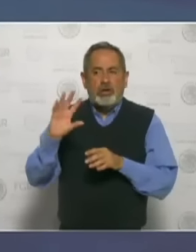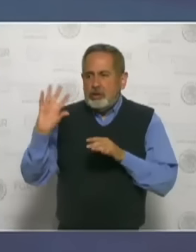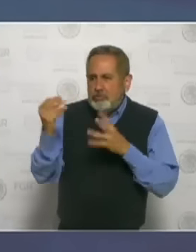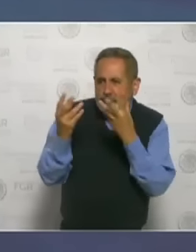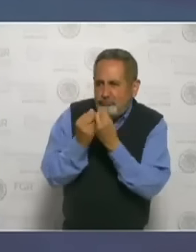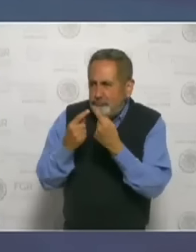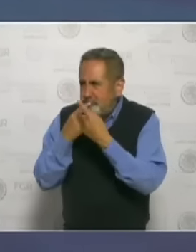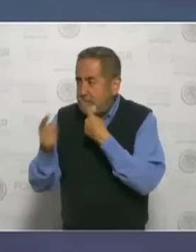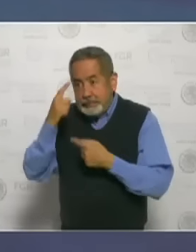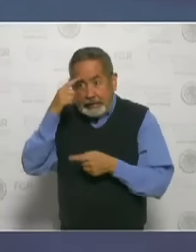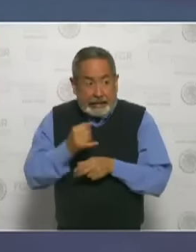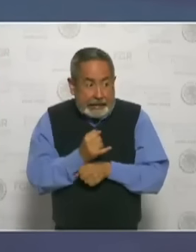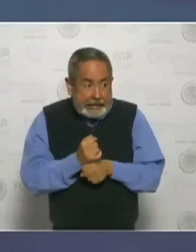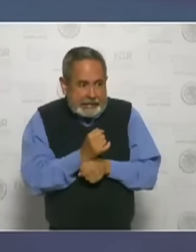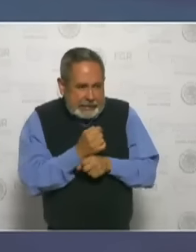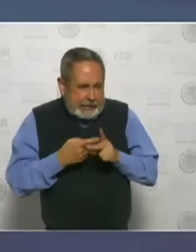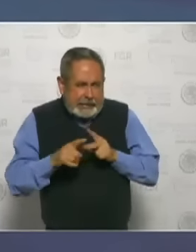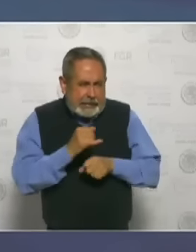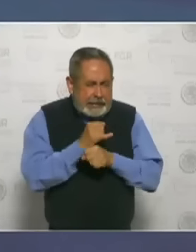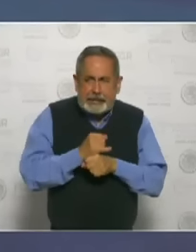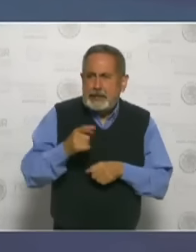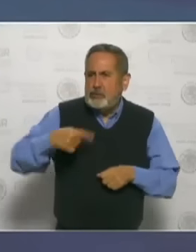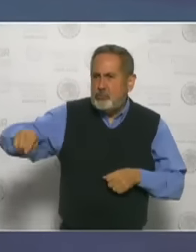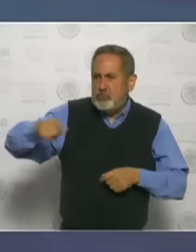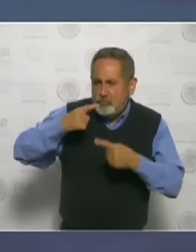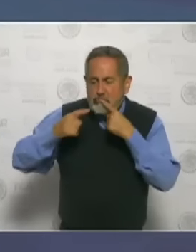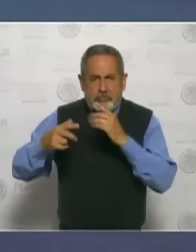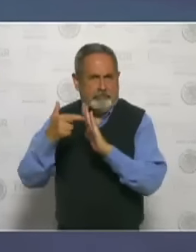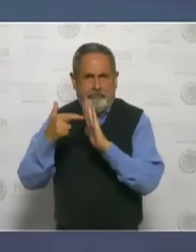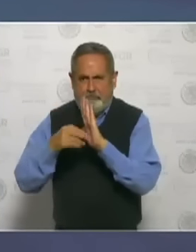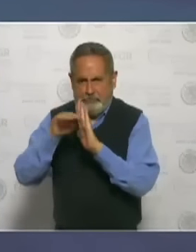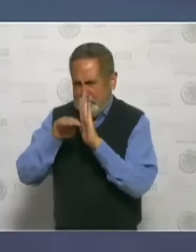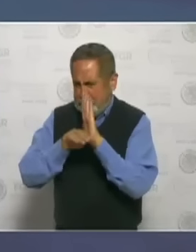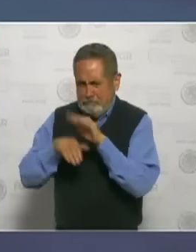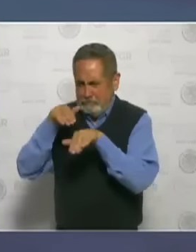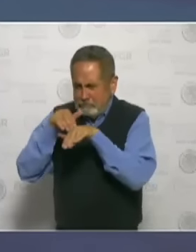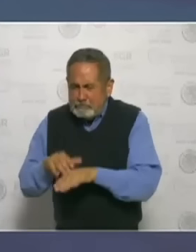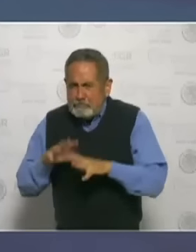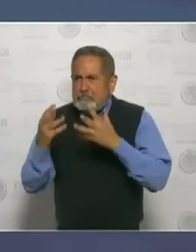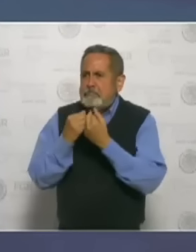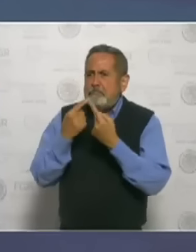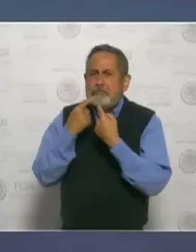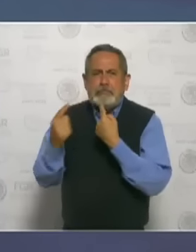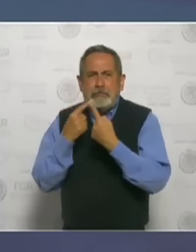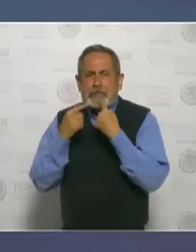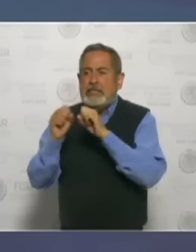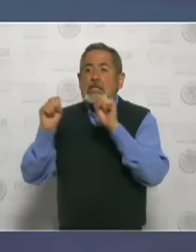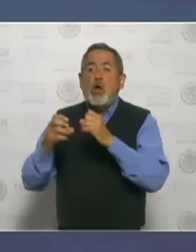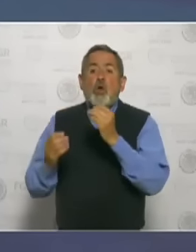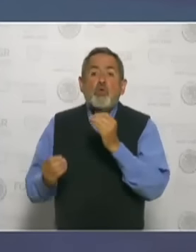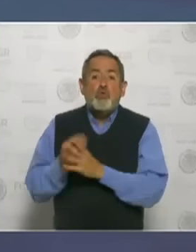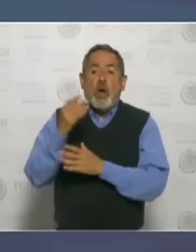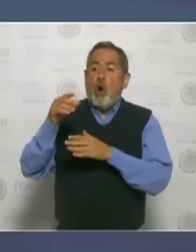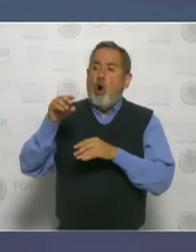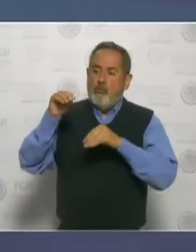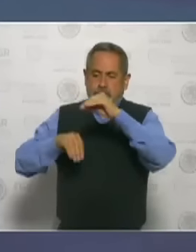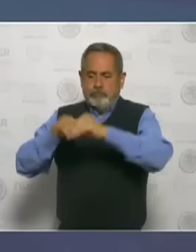indagatorias, ejecutar y consolidar los mecanismos y sistemas derivados del nuevo andamiaje jurídico.